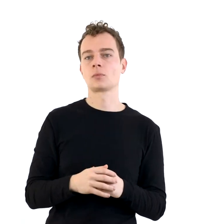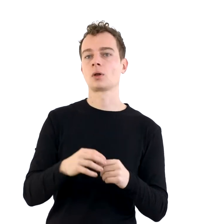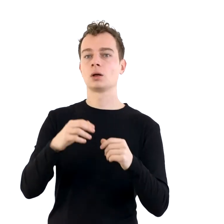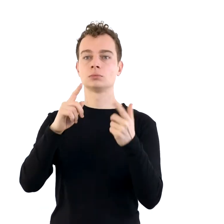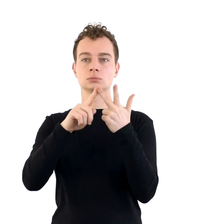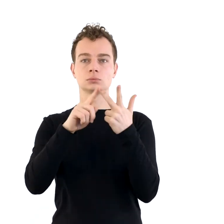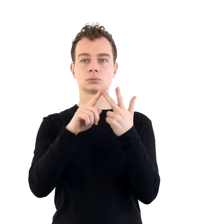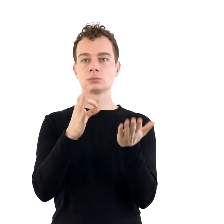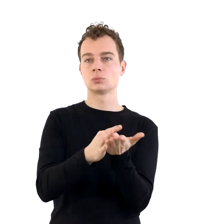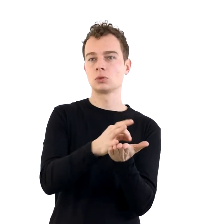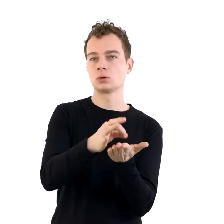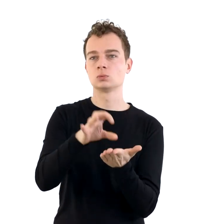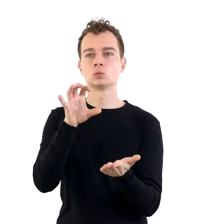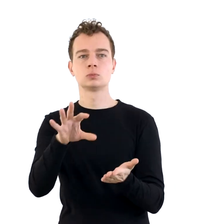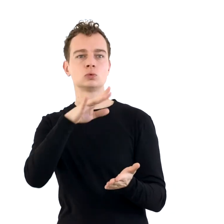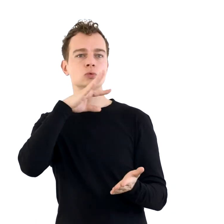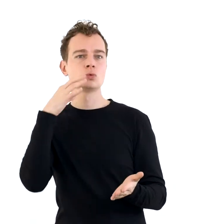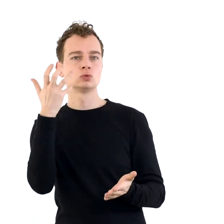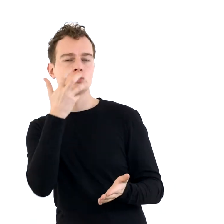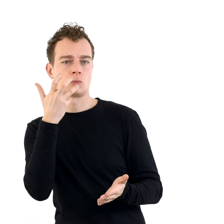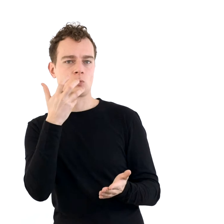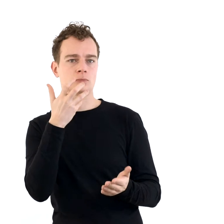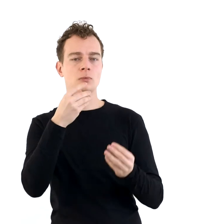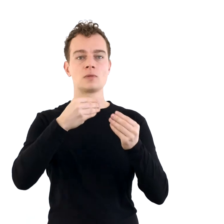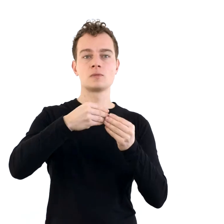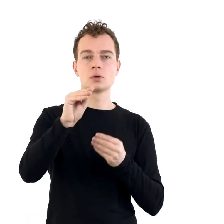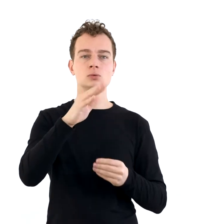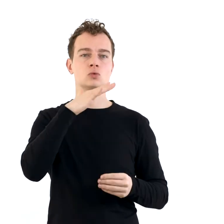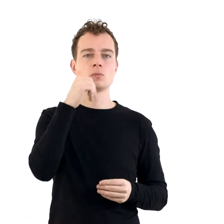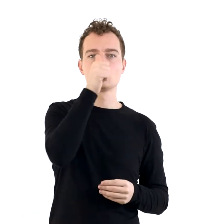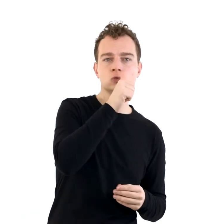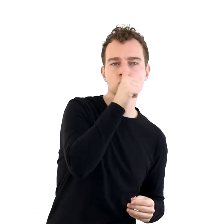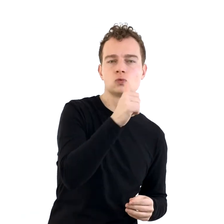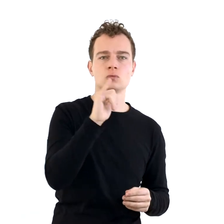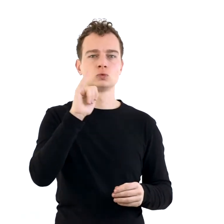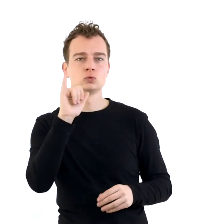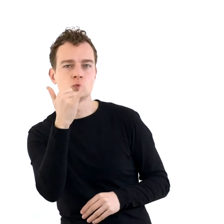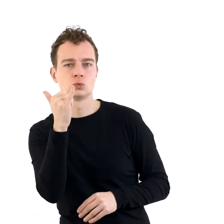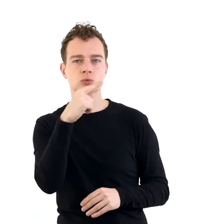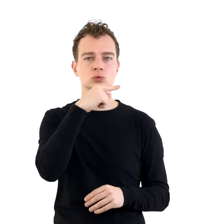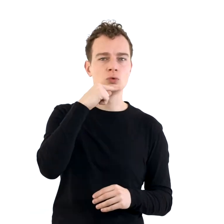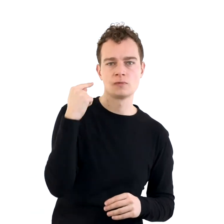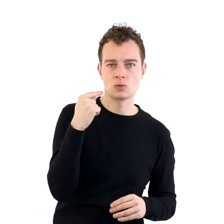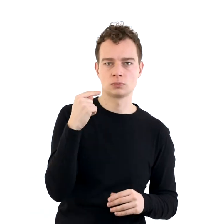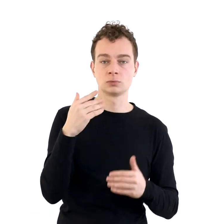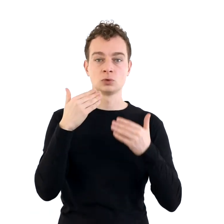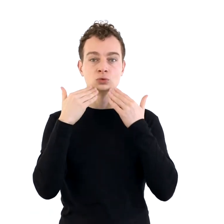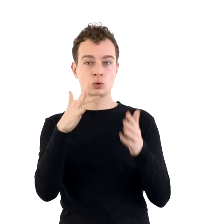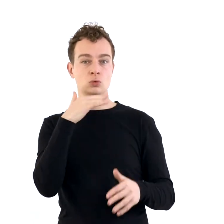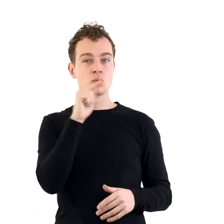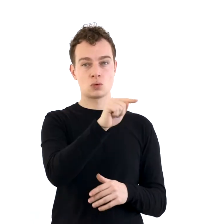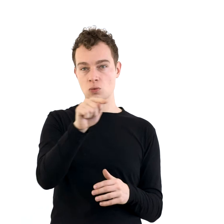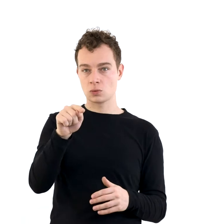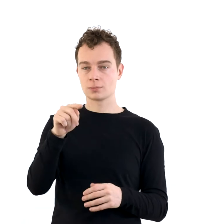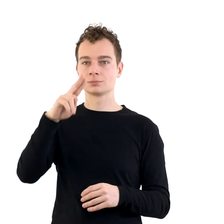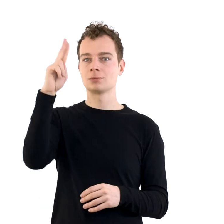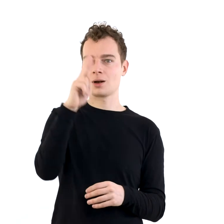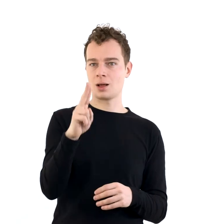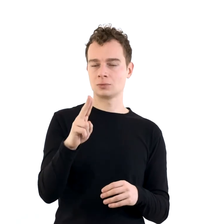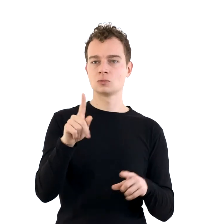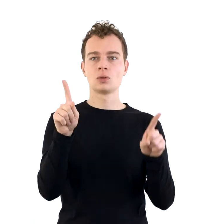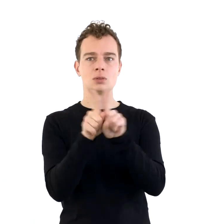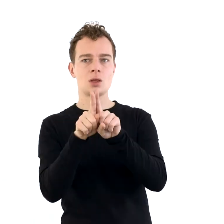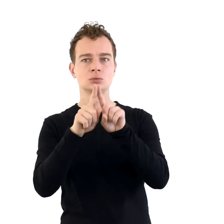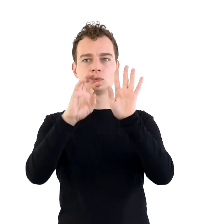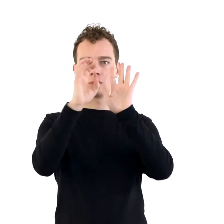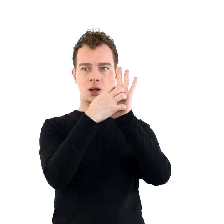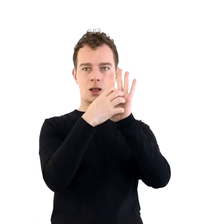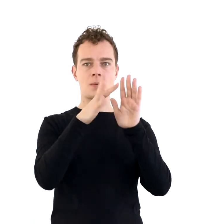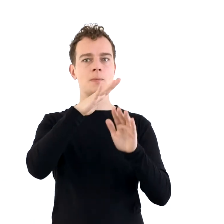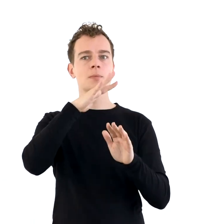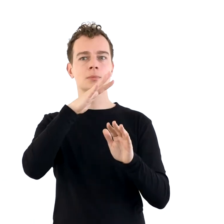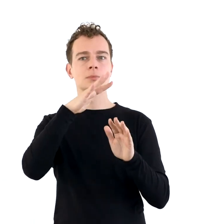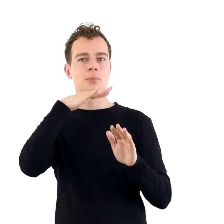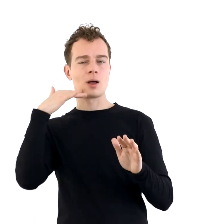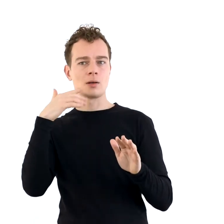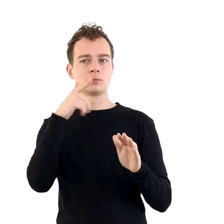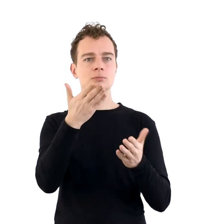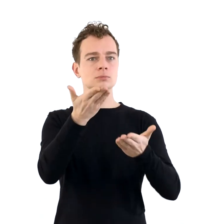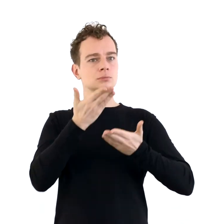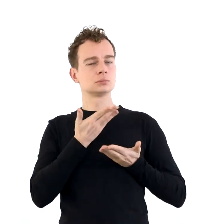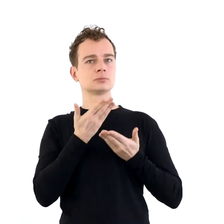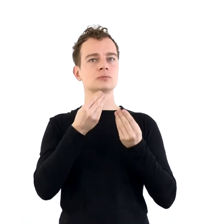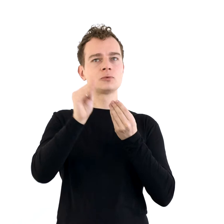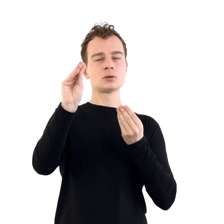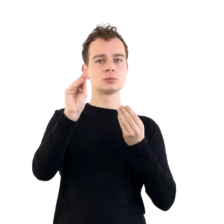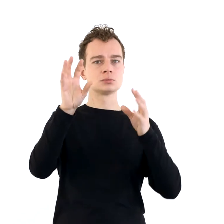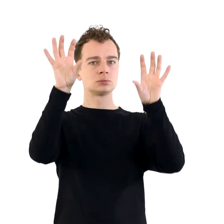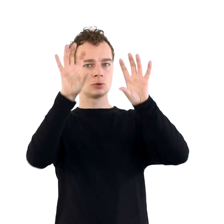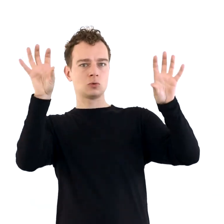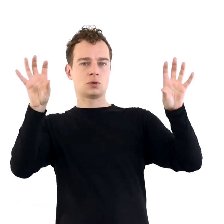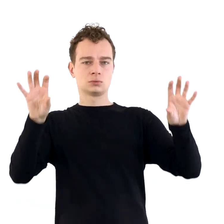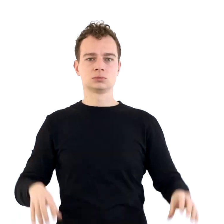oraz ciepła gama barw z przewagą brązów, żółci, czerwieni, które wzmacniały dekoracyjność malarstwa i barwnego reliefu.